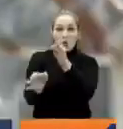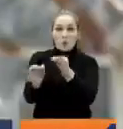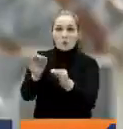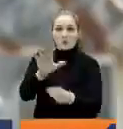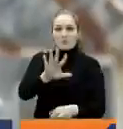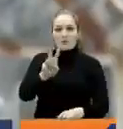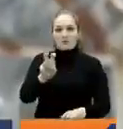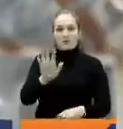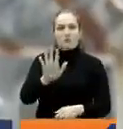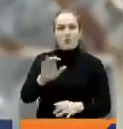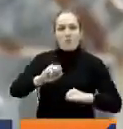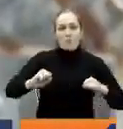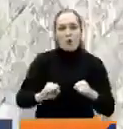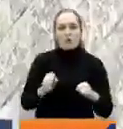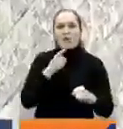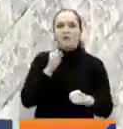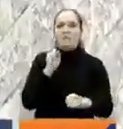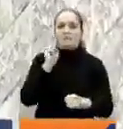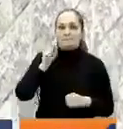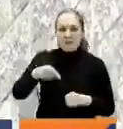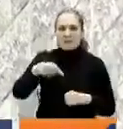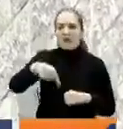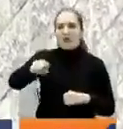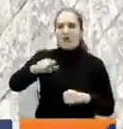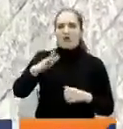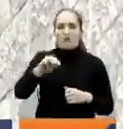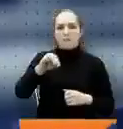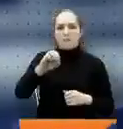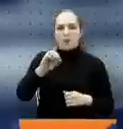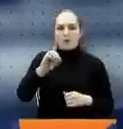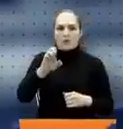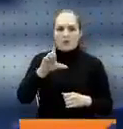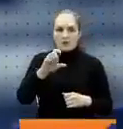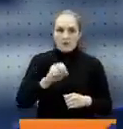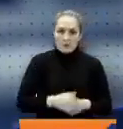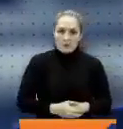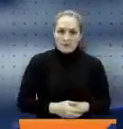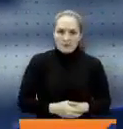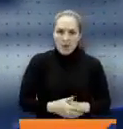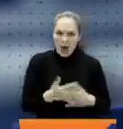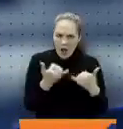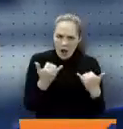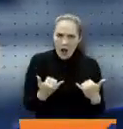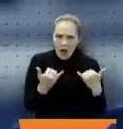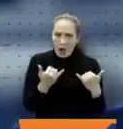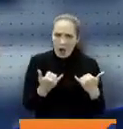medias de seguridad. El funcionario judicial mencionó a su colega el juez